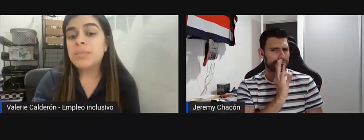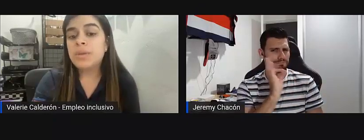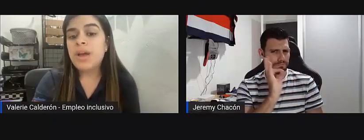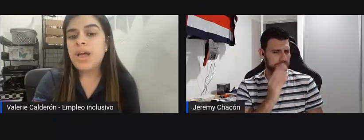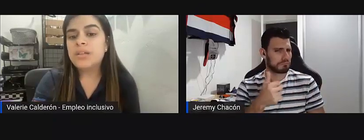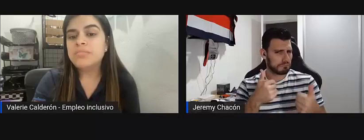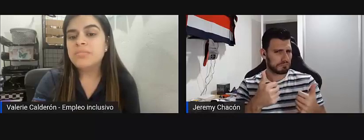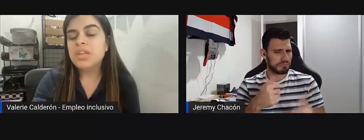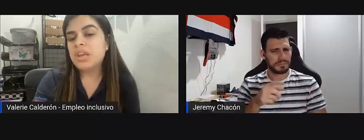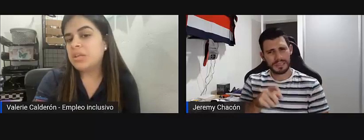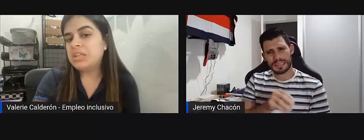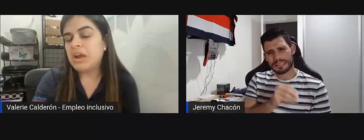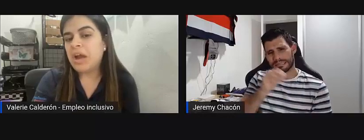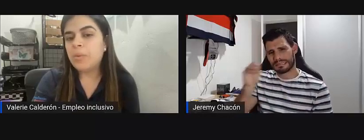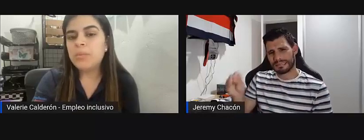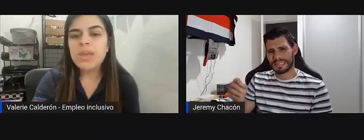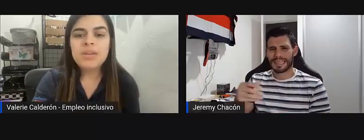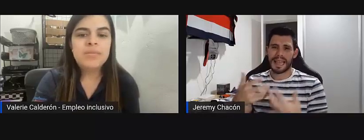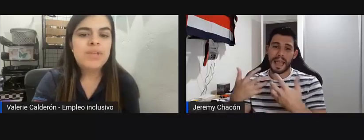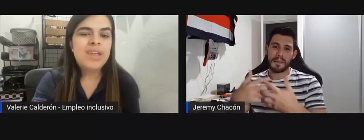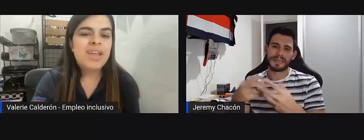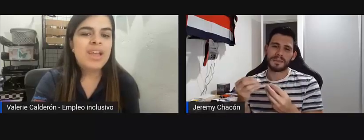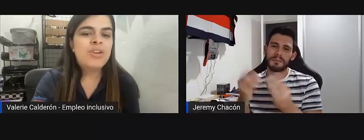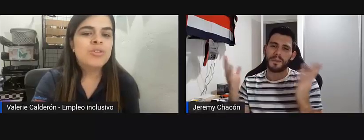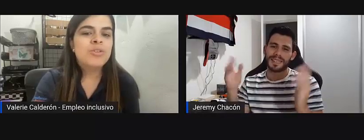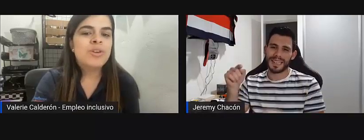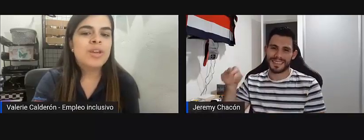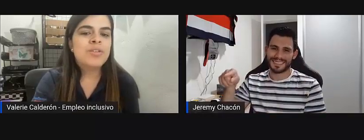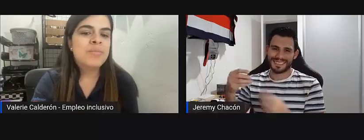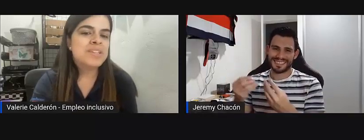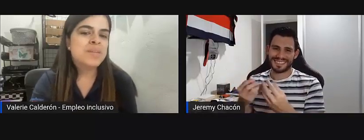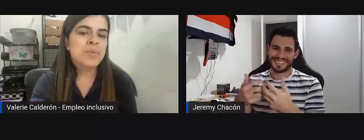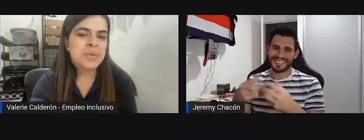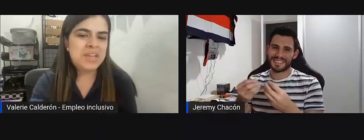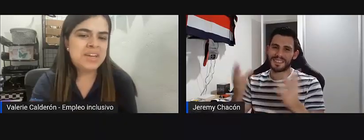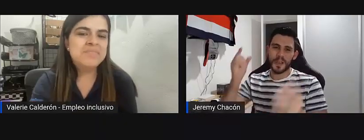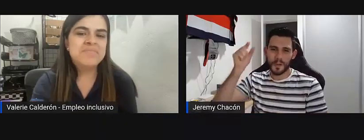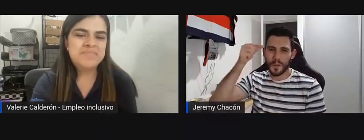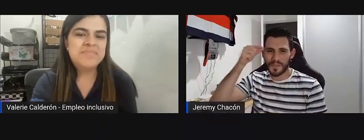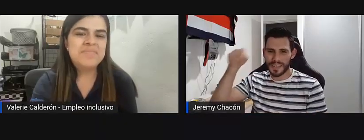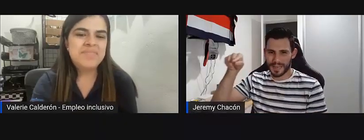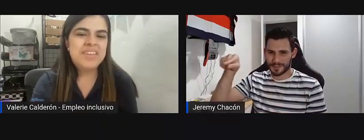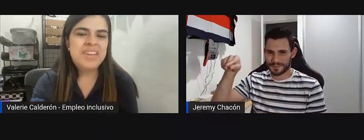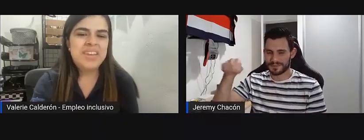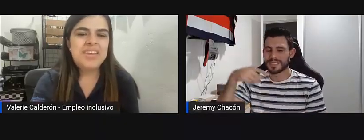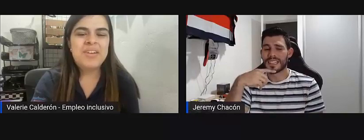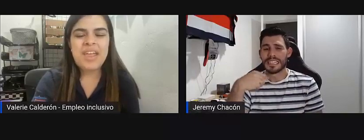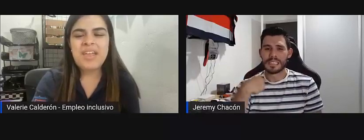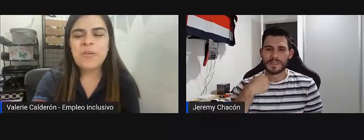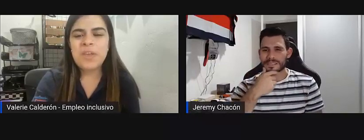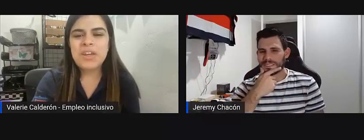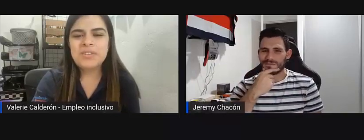una empresa privada y era y trabajaba muy bien el otro era una empresa pública verdad de gobierno